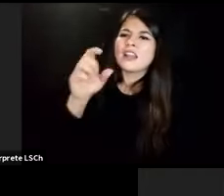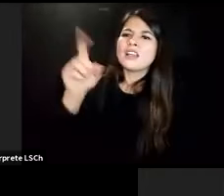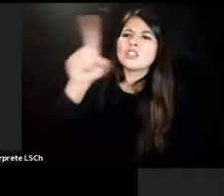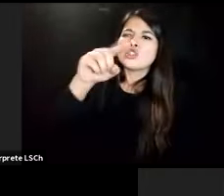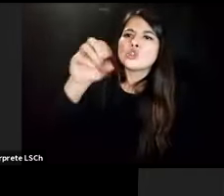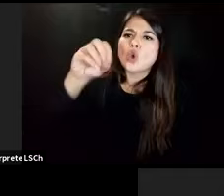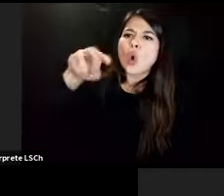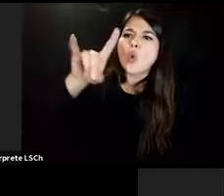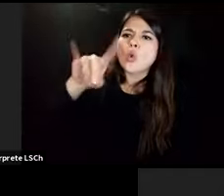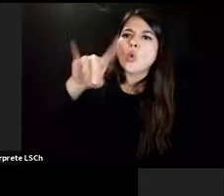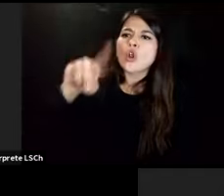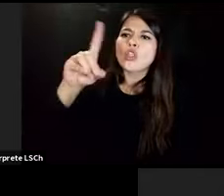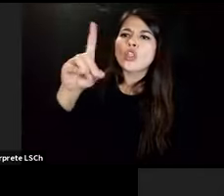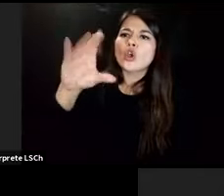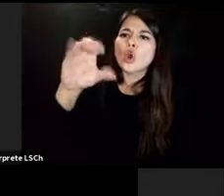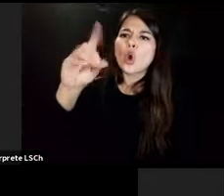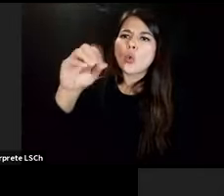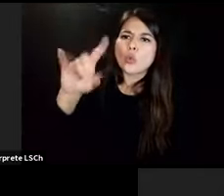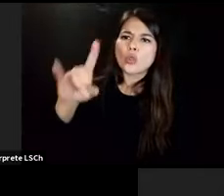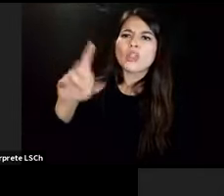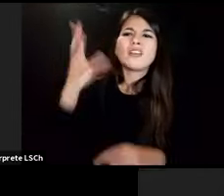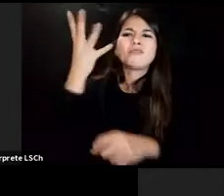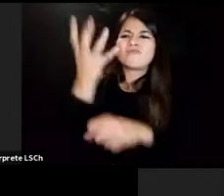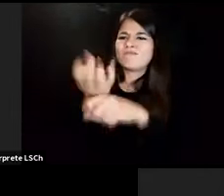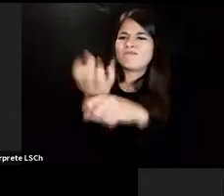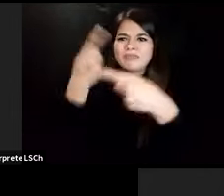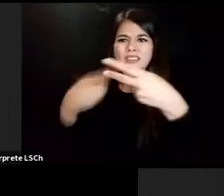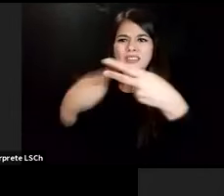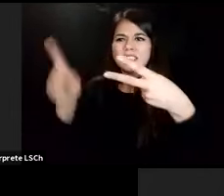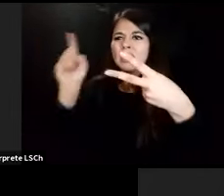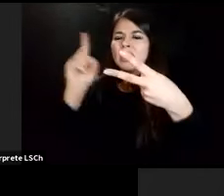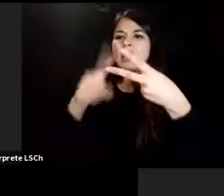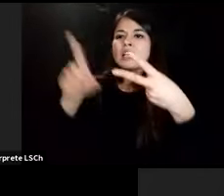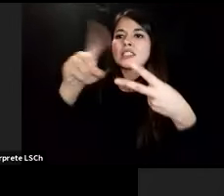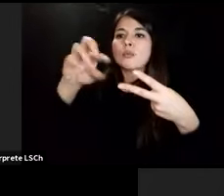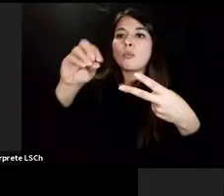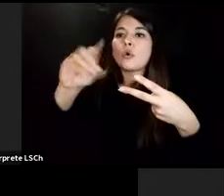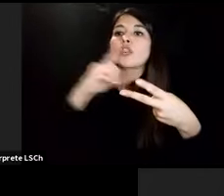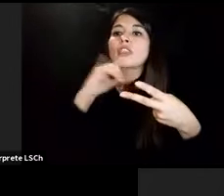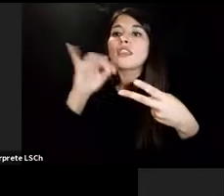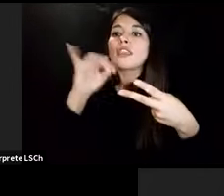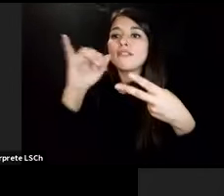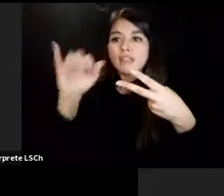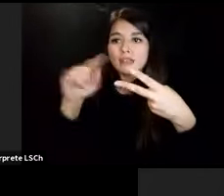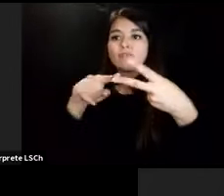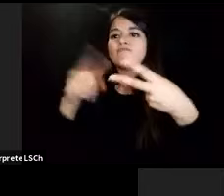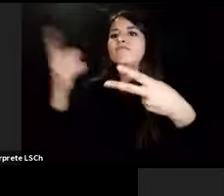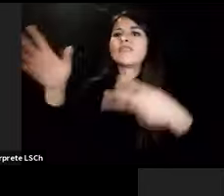Emisor Podcast también tiene cuentos, y escuchen, denle una oportunidad no como algo